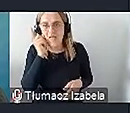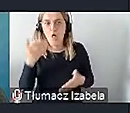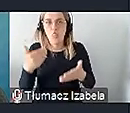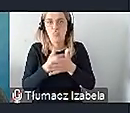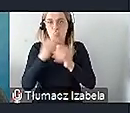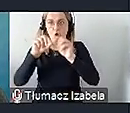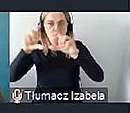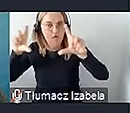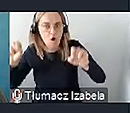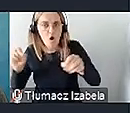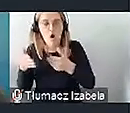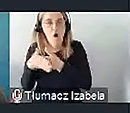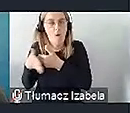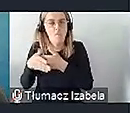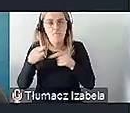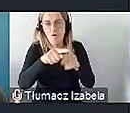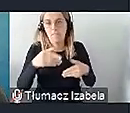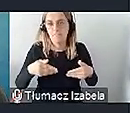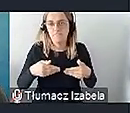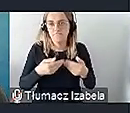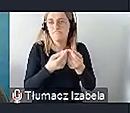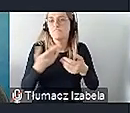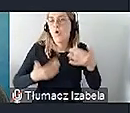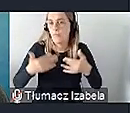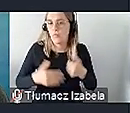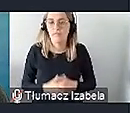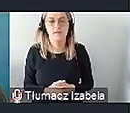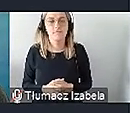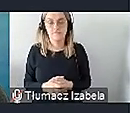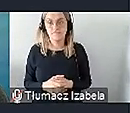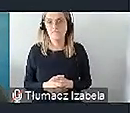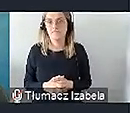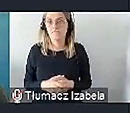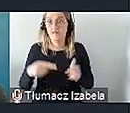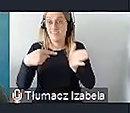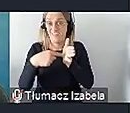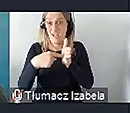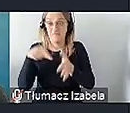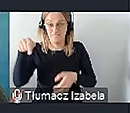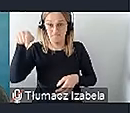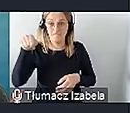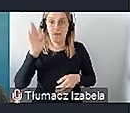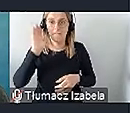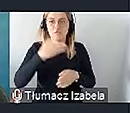można otworzyć nowe okienko obok tego, na którym pracujemy. I tam będę miał do państwa po kolei trzy pytania.